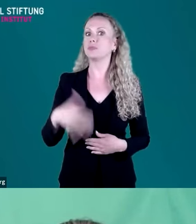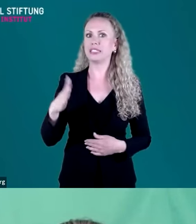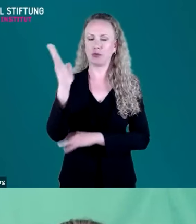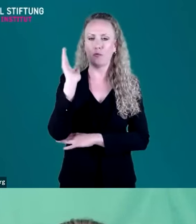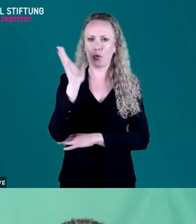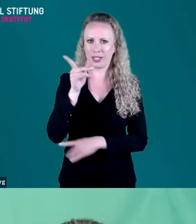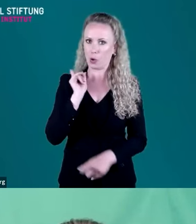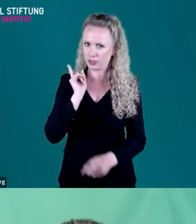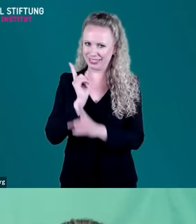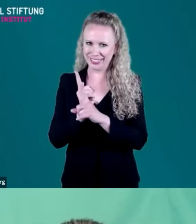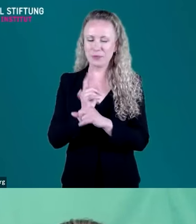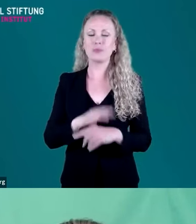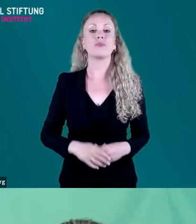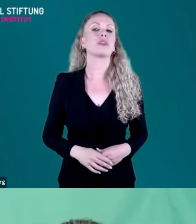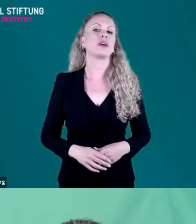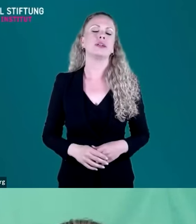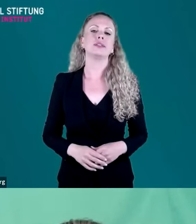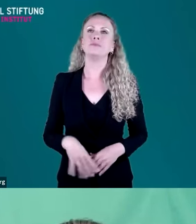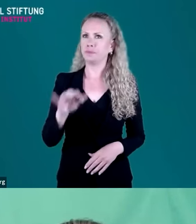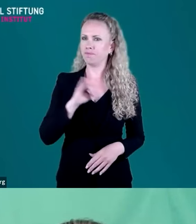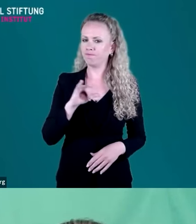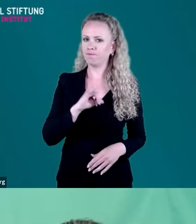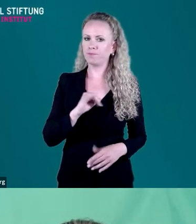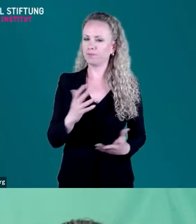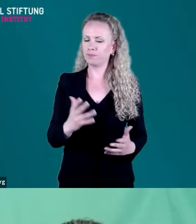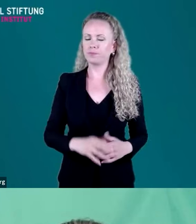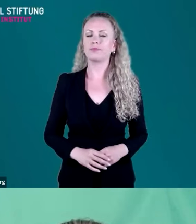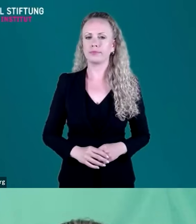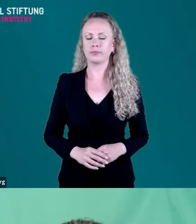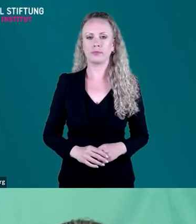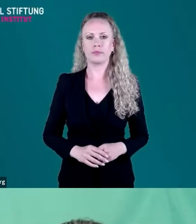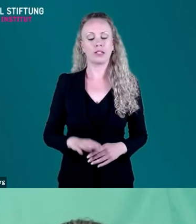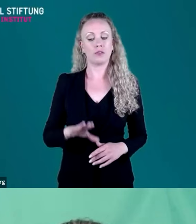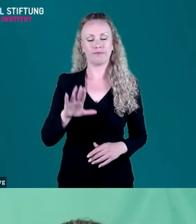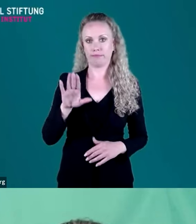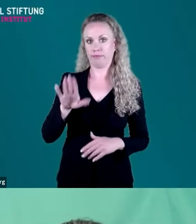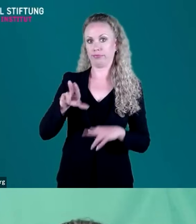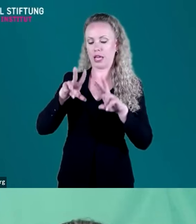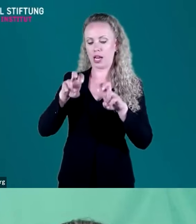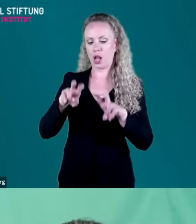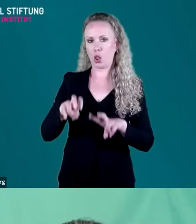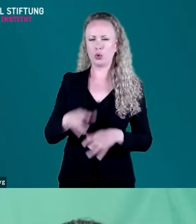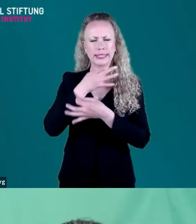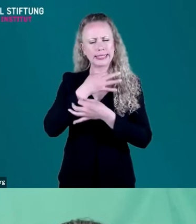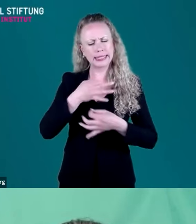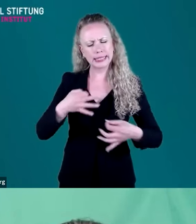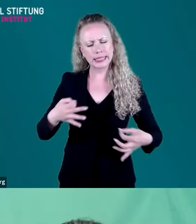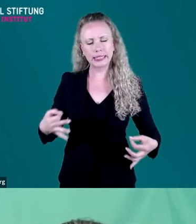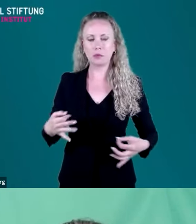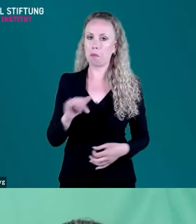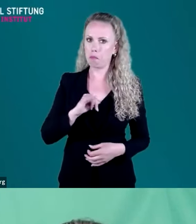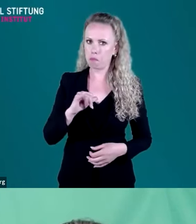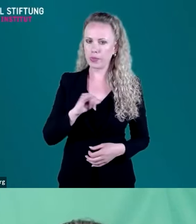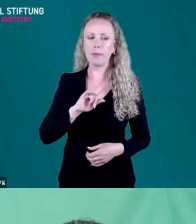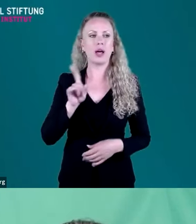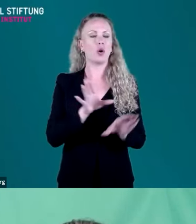Ich finde das total spannend mit dieser ausführlichen Analyse und habe aber zu diesem Cluster neoliberal nochmal eine Frage.